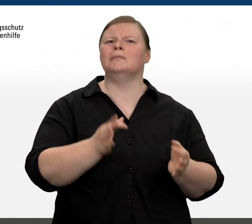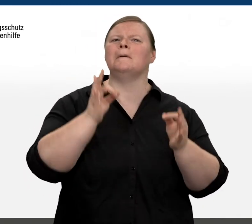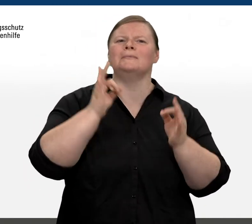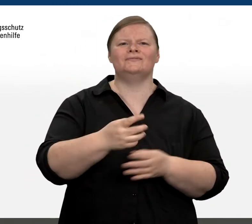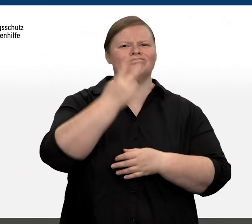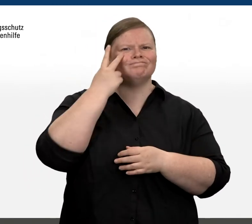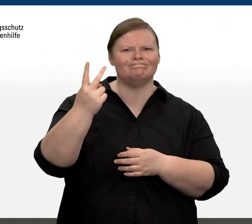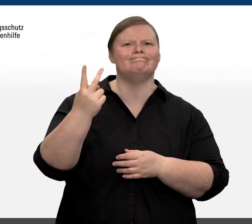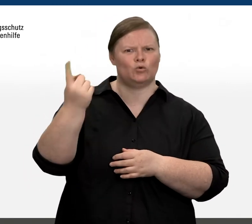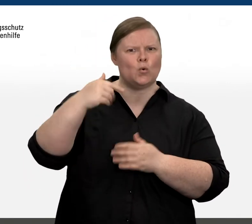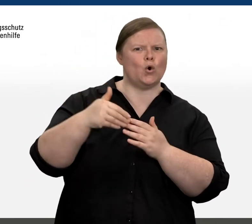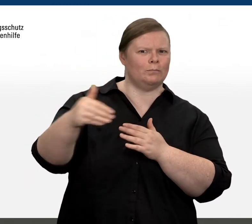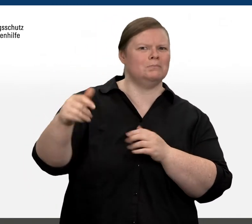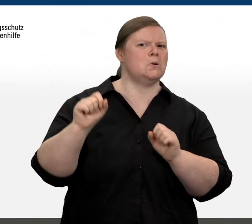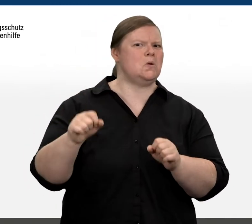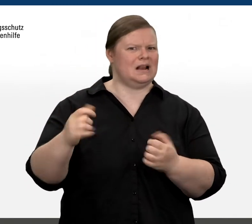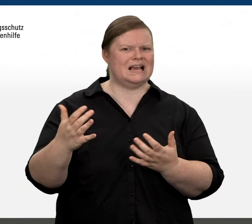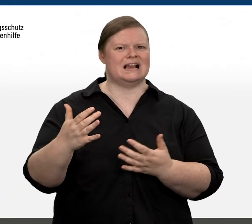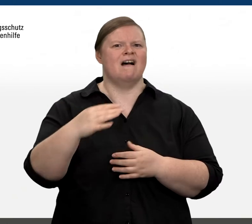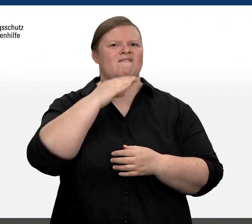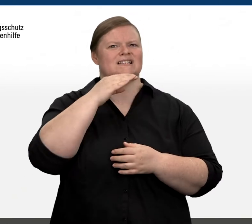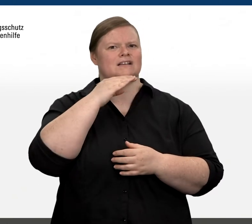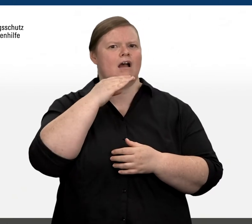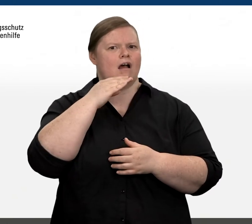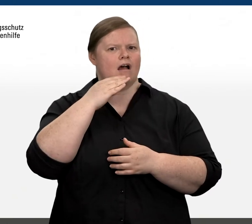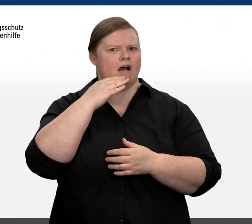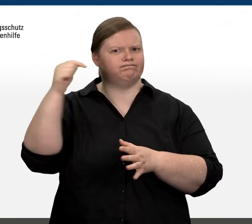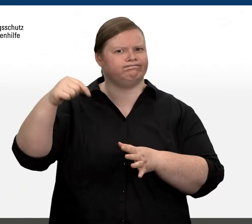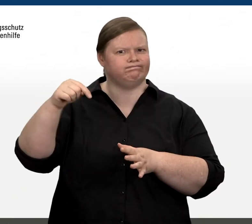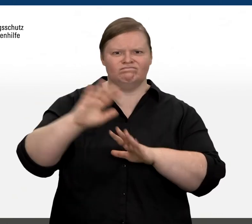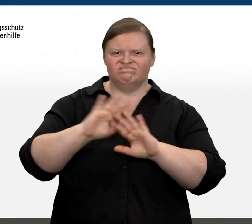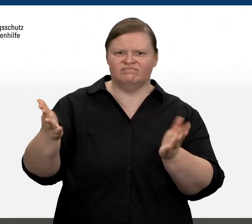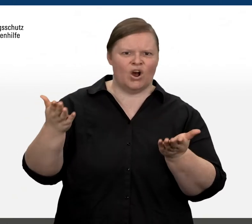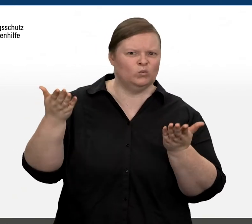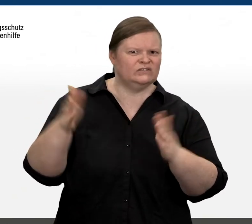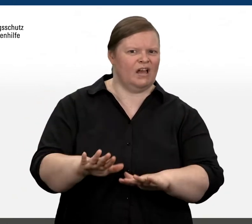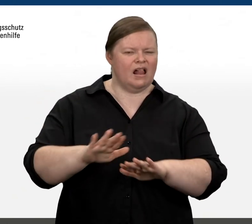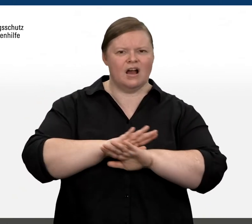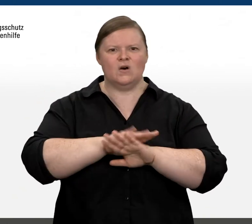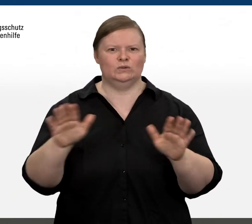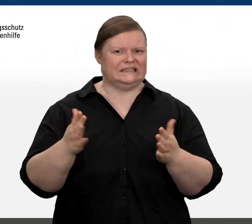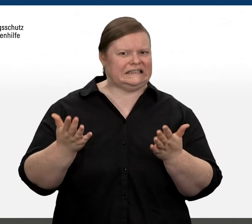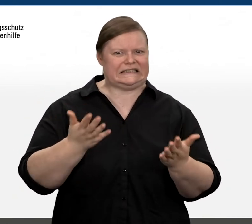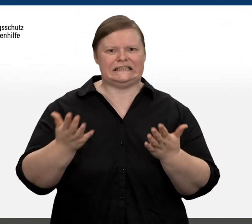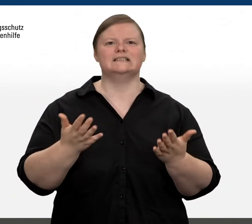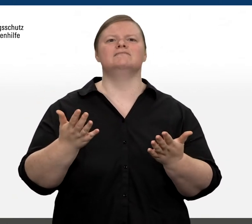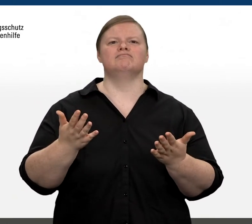Zeichnet es sich ab, dass die Wasserversorgung ausfallen könnte,